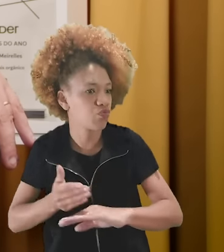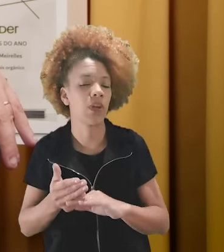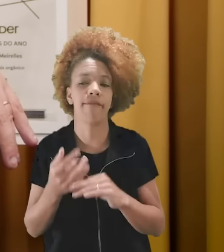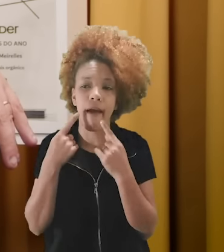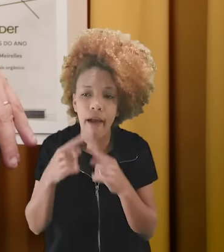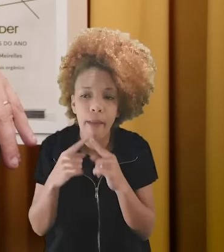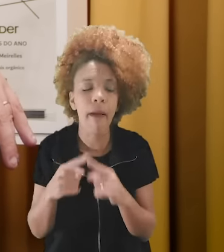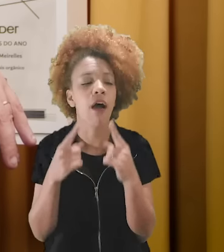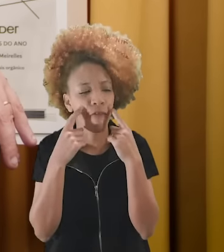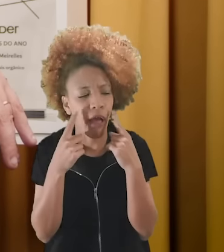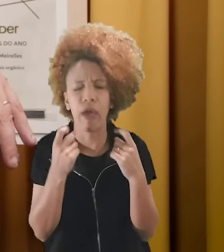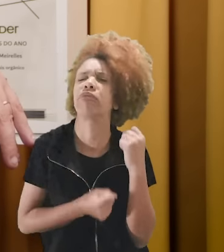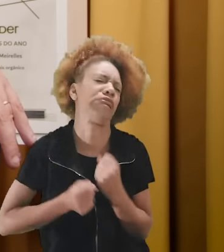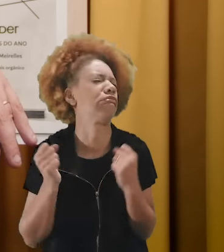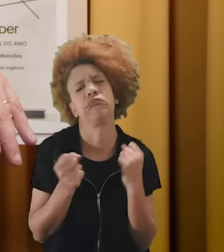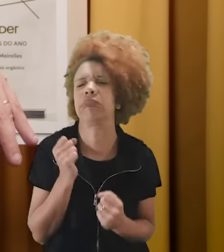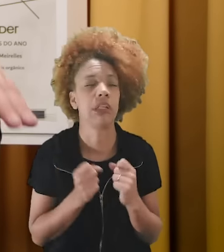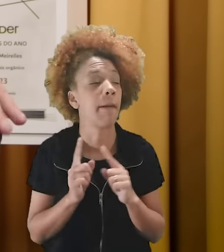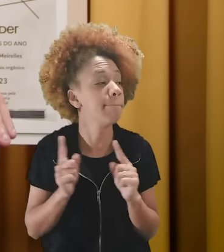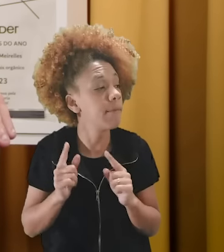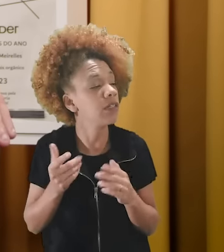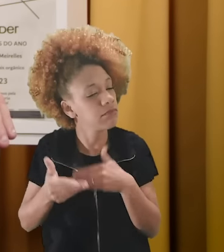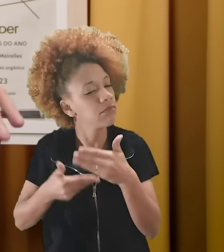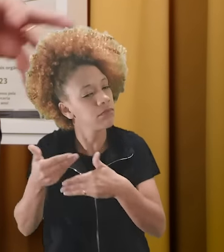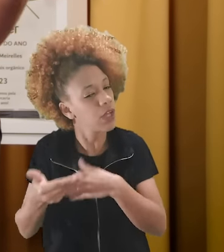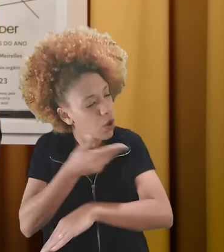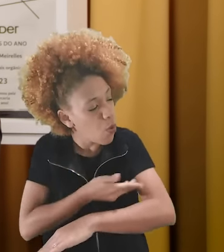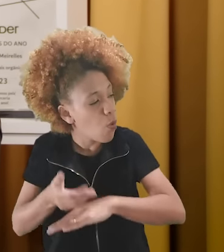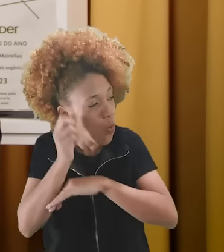consumidor ele vai reclamar vai chorar vai pnar E com o tempo ele vai começar a culturalmente